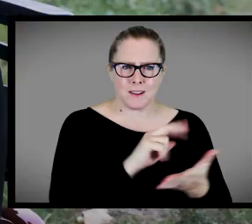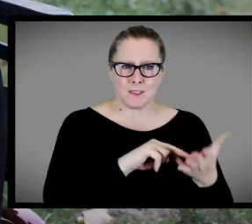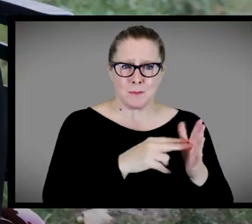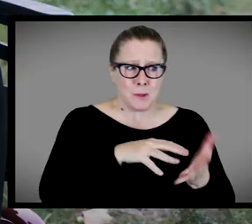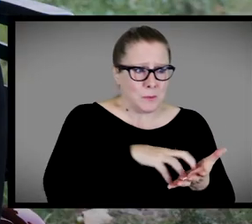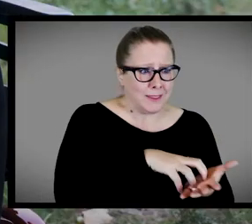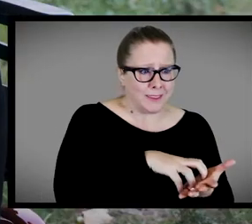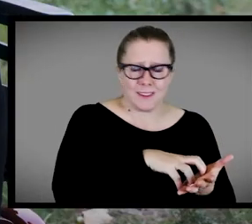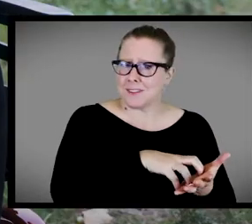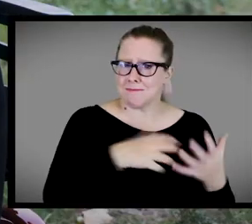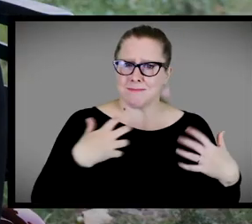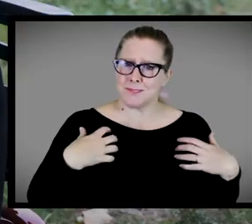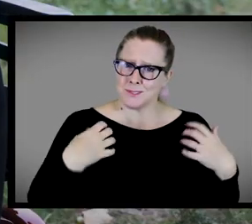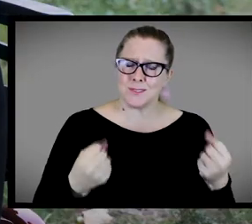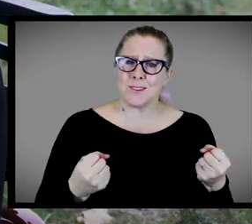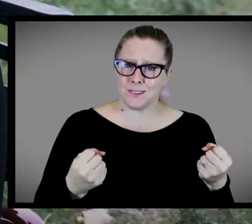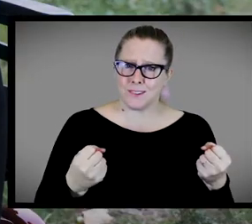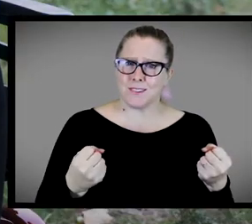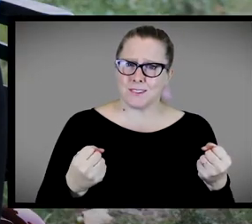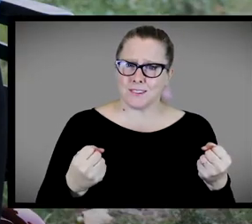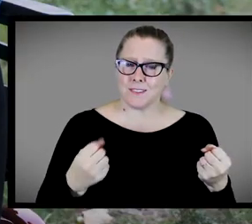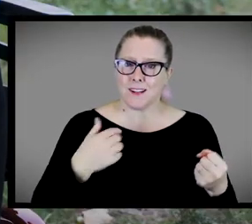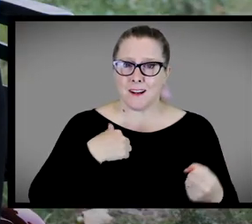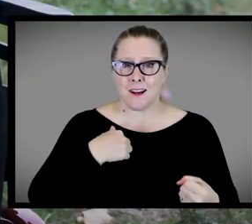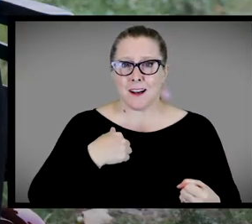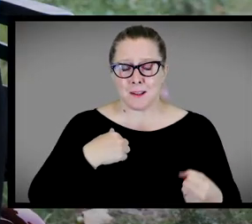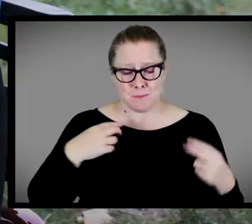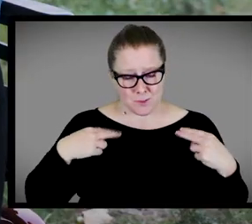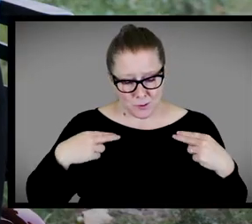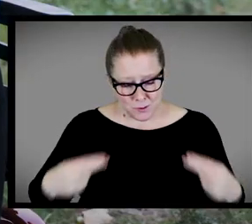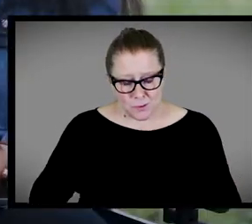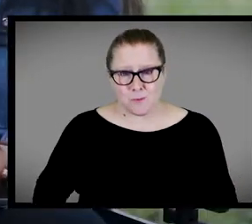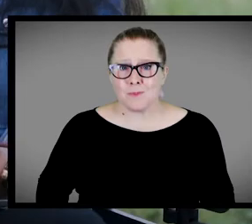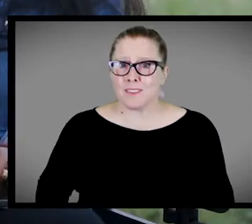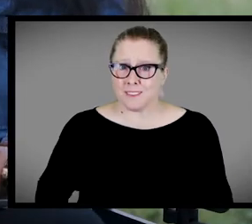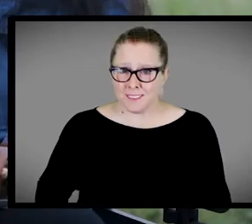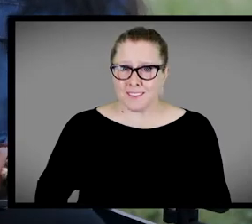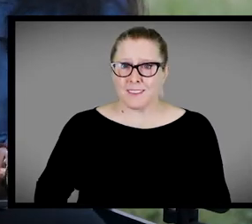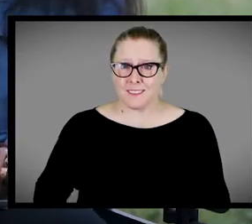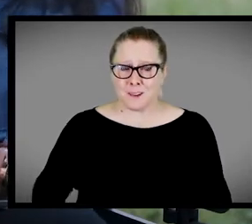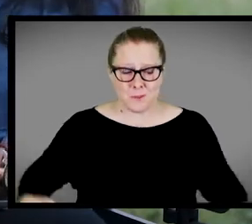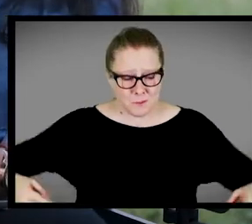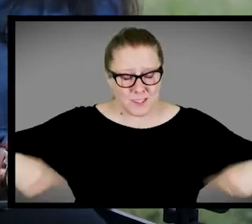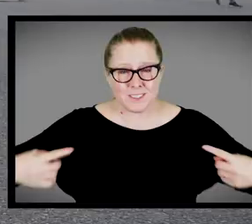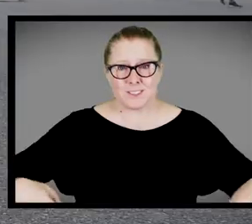أنا إنسان حدث أنها تستخدم الكرسي المتحرك، أنا فخورة جدًا بهذا.